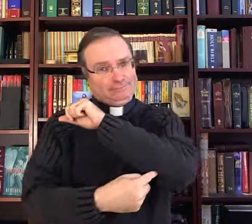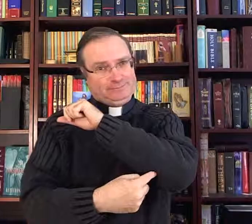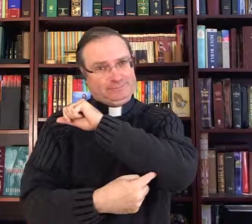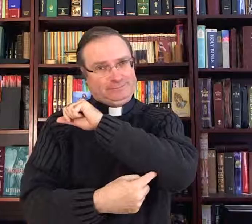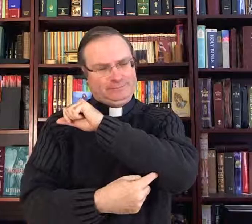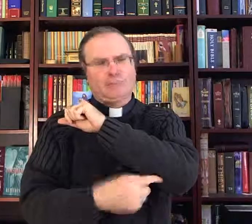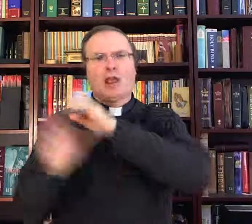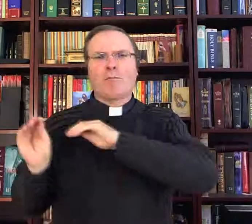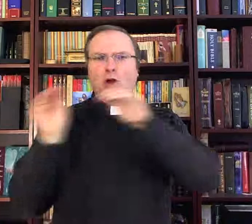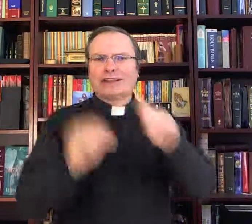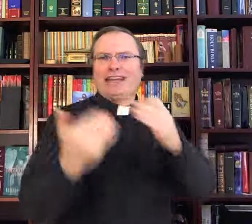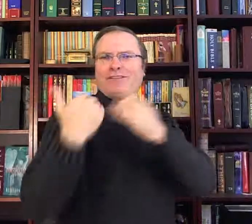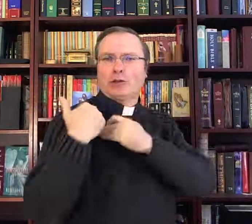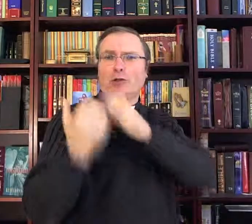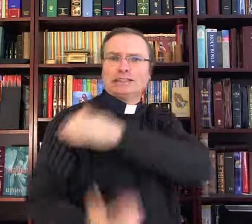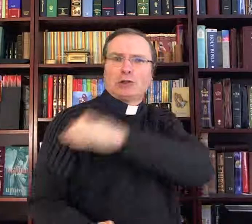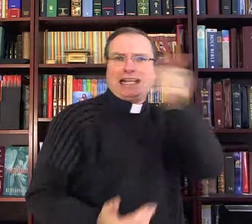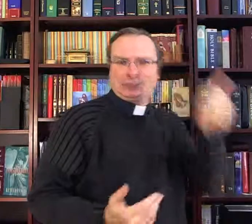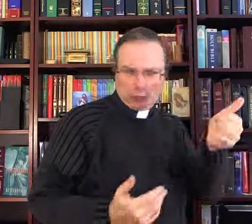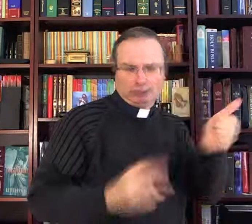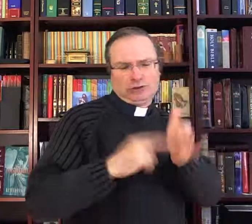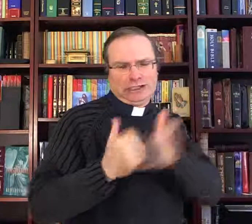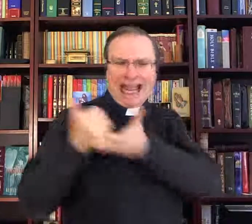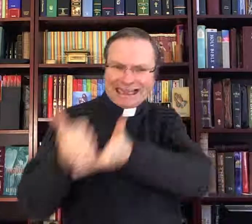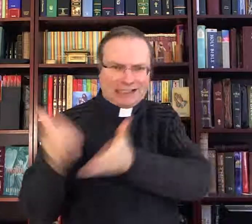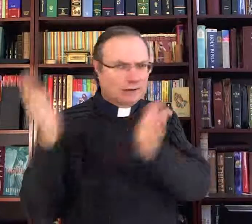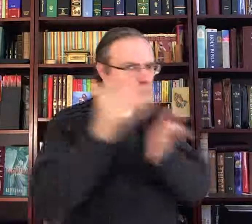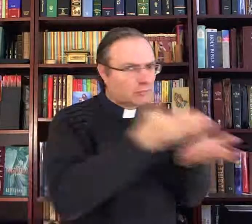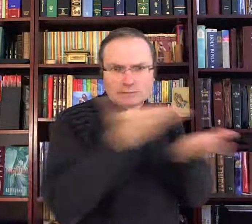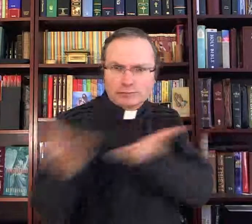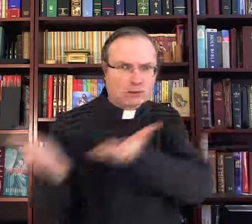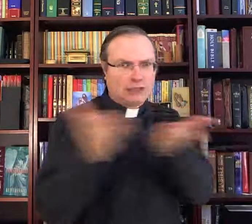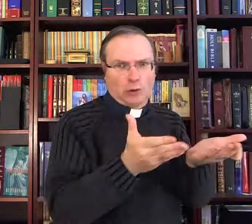Portez les fardeaux les uns des autres (c'est-à-dire aider ceux qui sont dans le trouble)